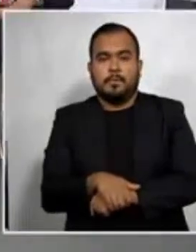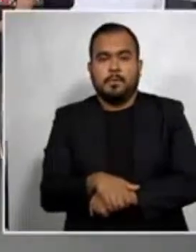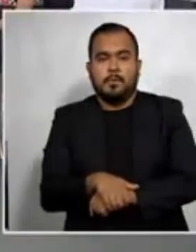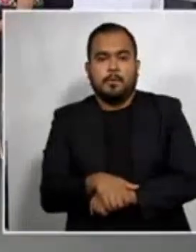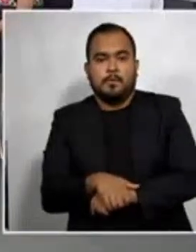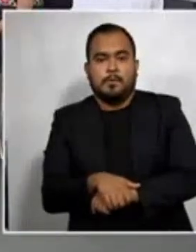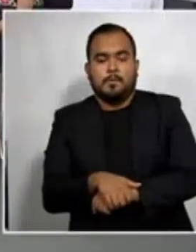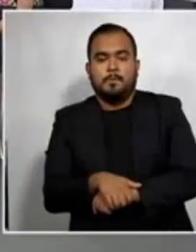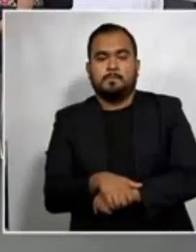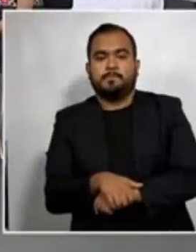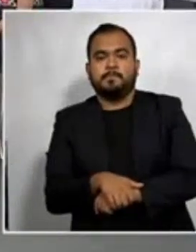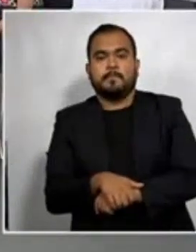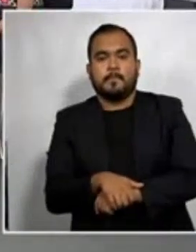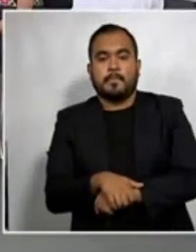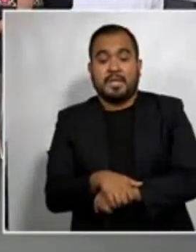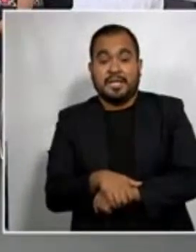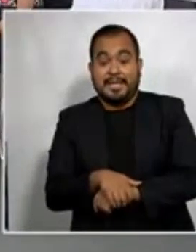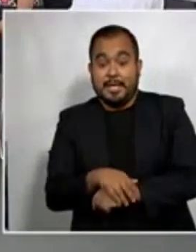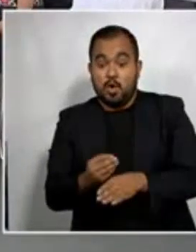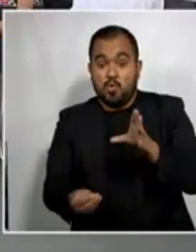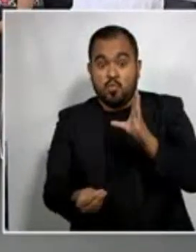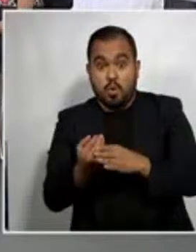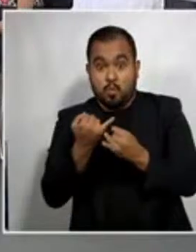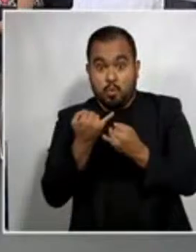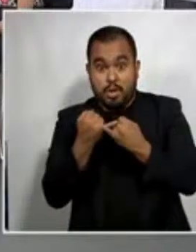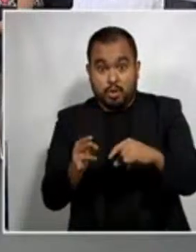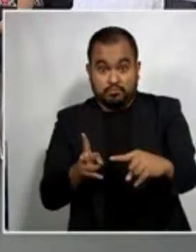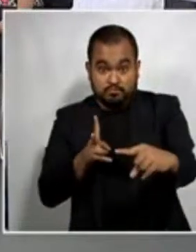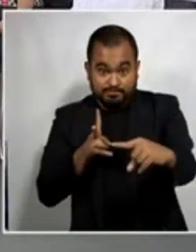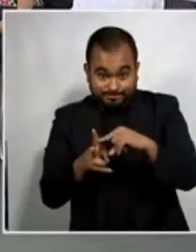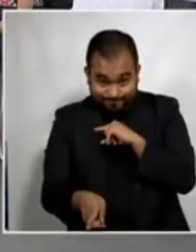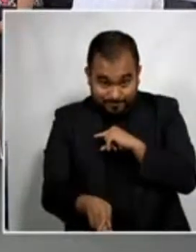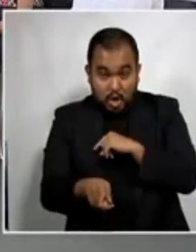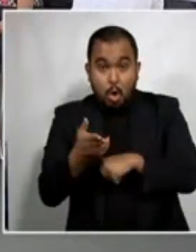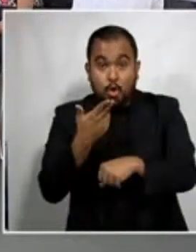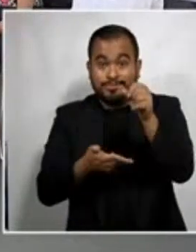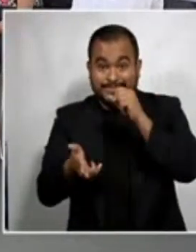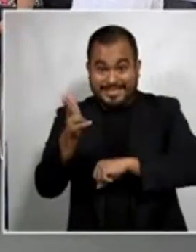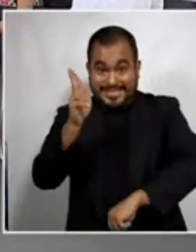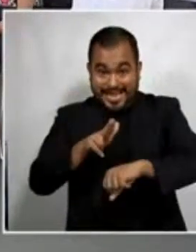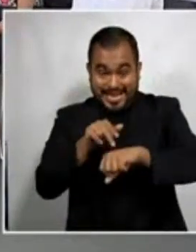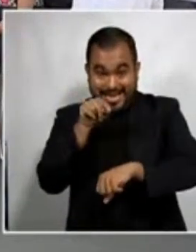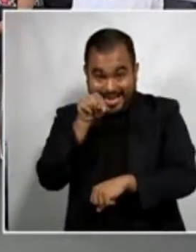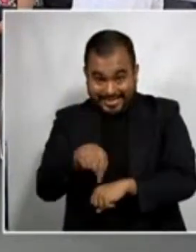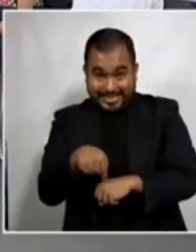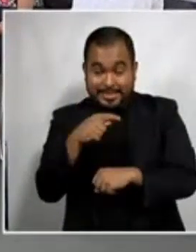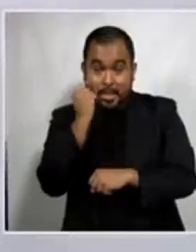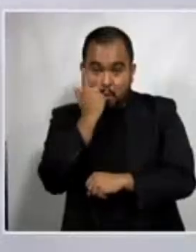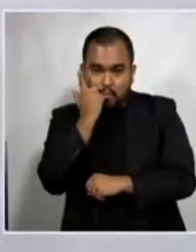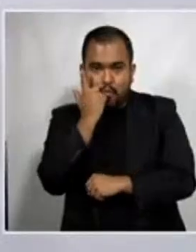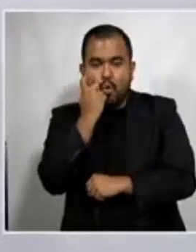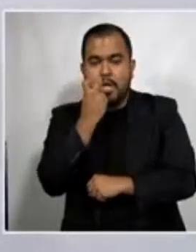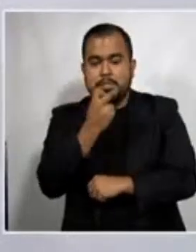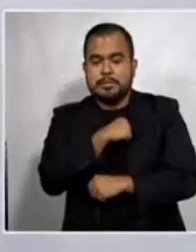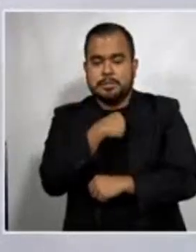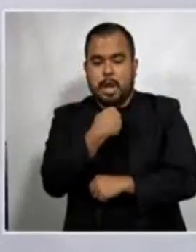Con la apertura de este hospital en Tlajomulco se expande la infraestructura pública de salud.